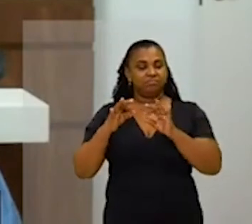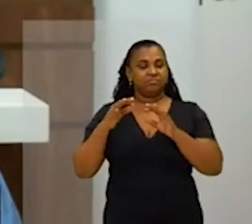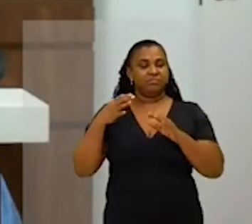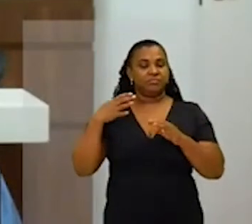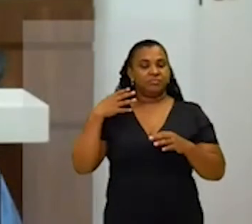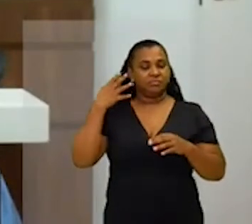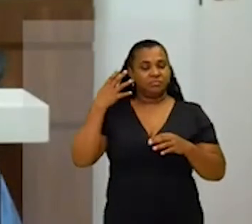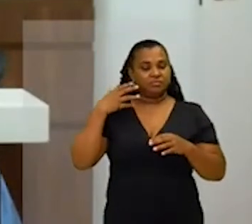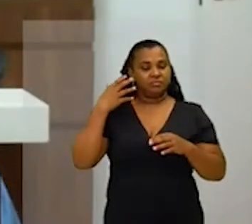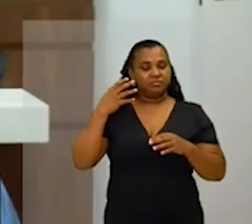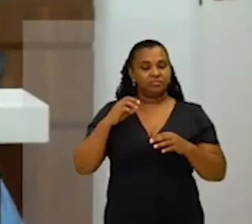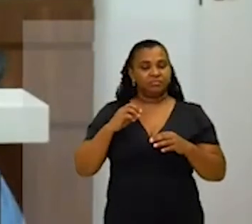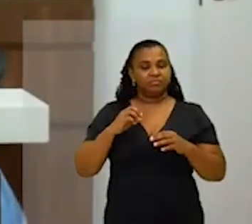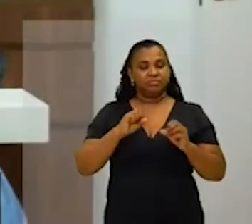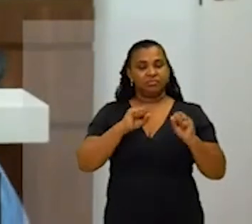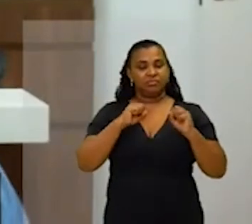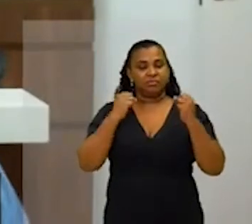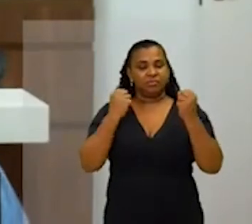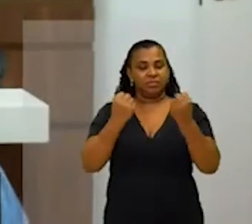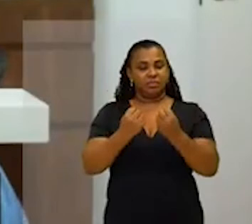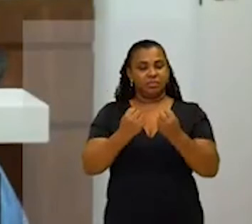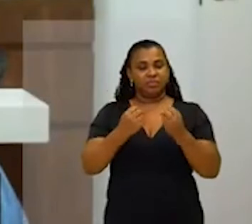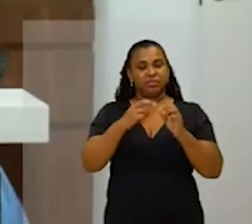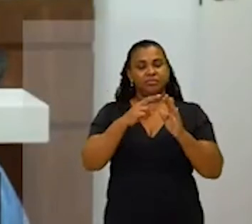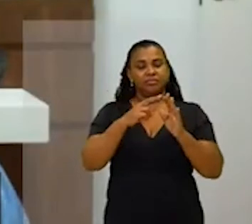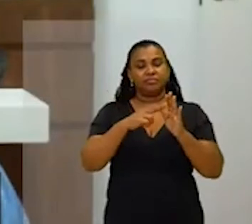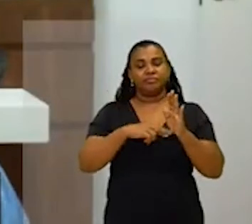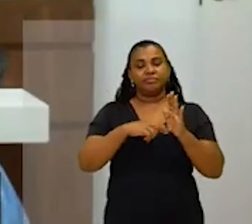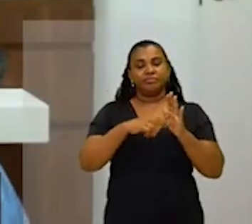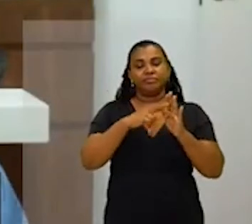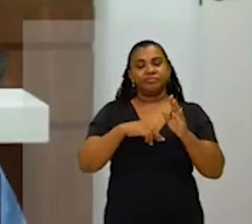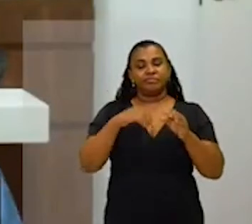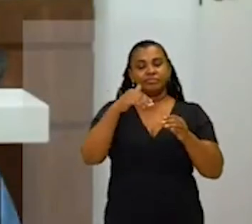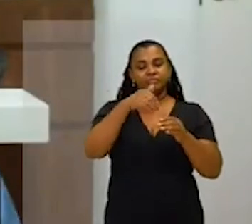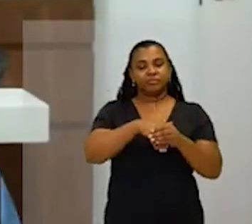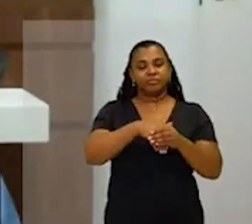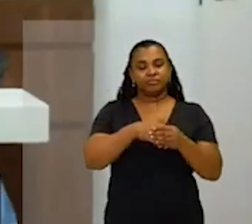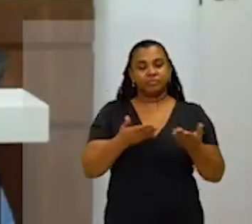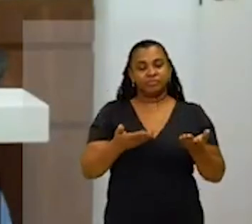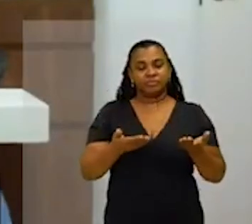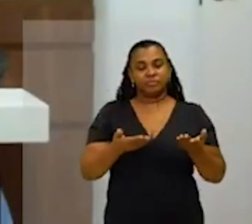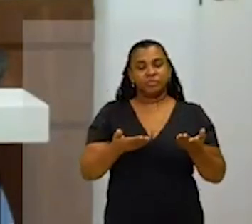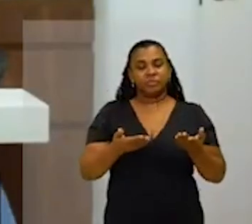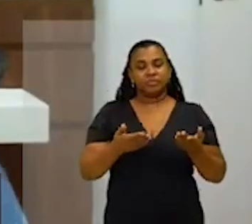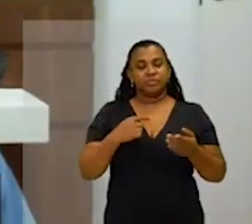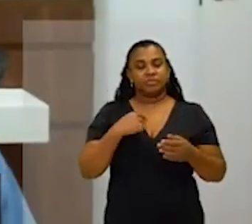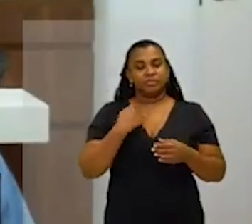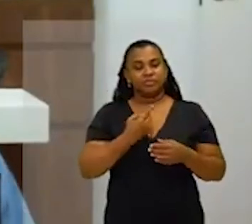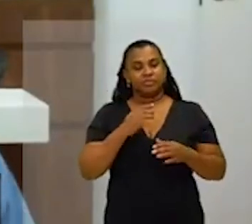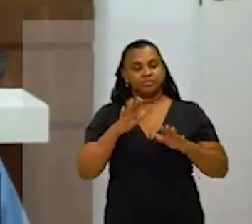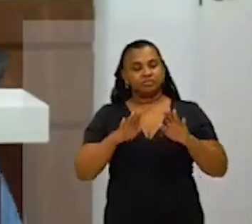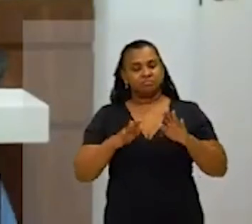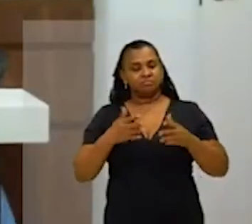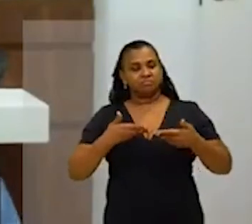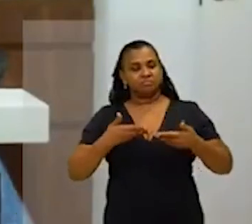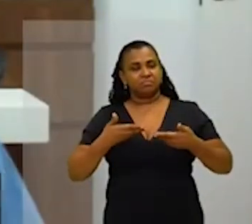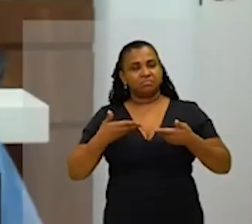esforço de sistematização das normas eleitorais é isso gente tem as vezes convidado para dar opinião